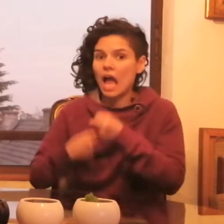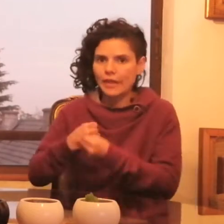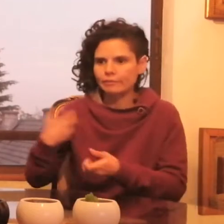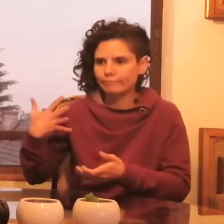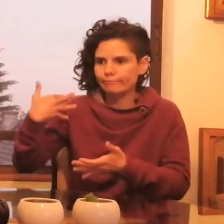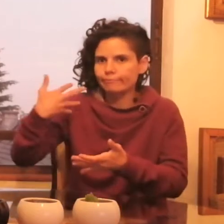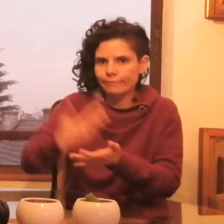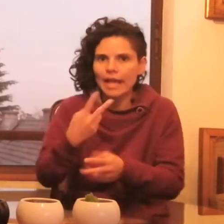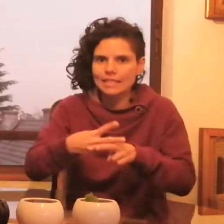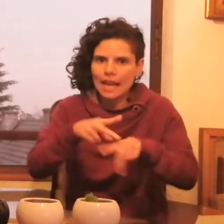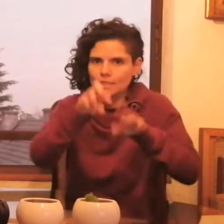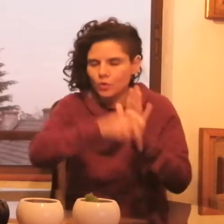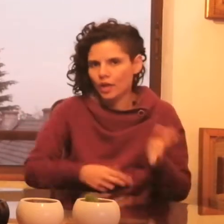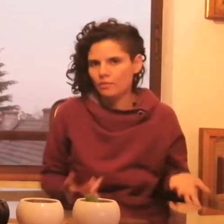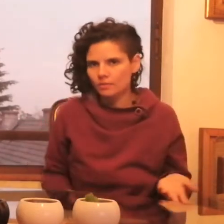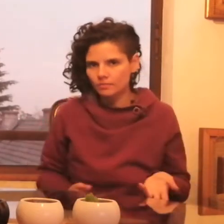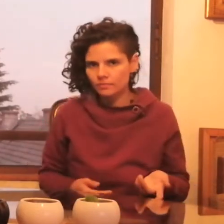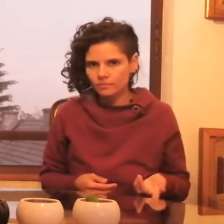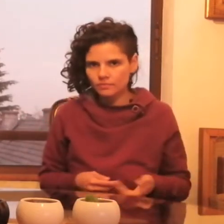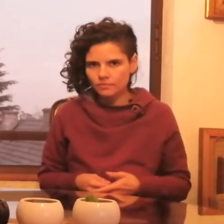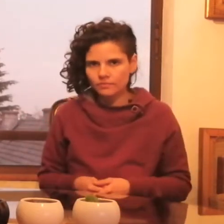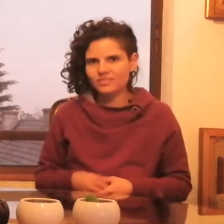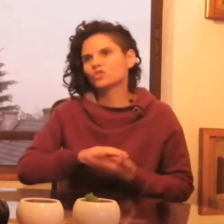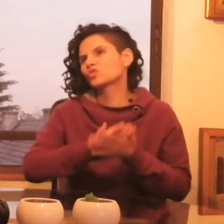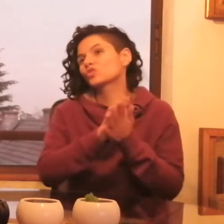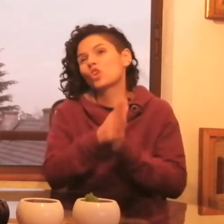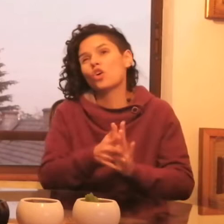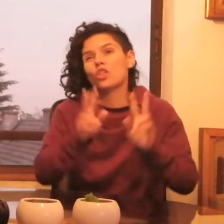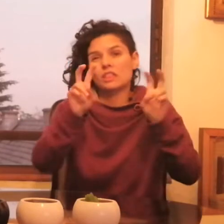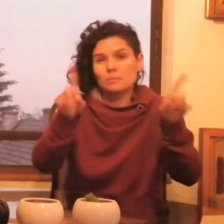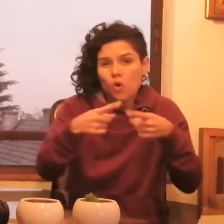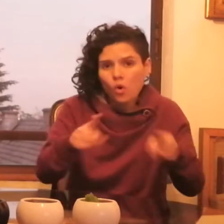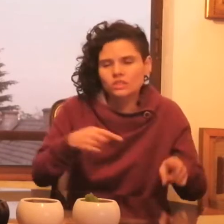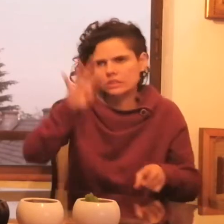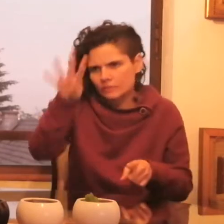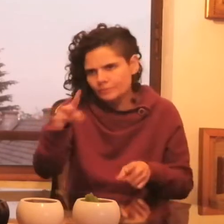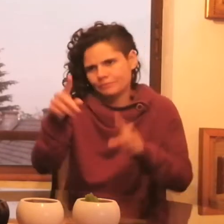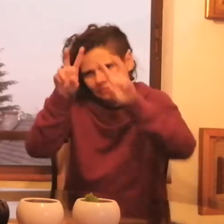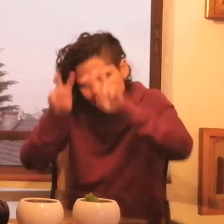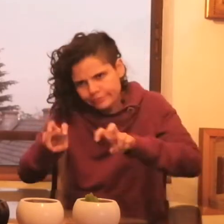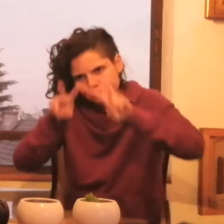se habían teníamos que revisar toda la parrilla y todo de todo tipo música entonces en el fondo uno va aprendiendo al final